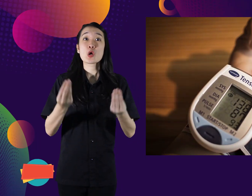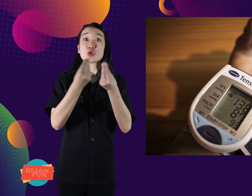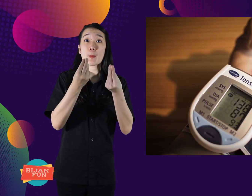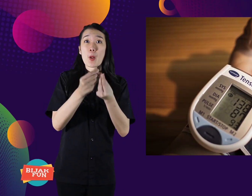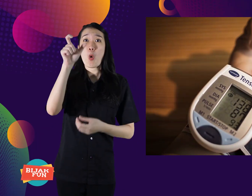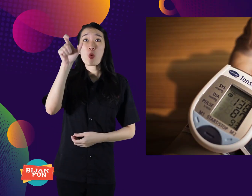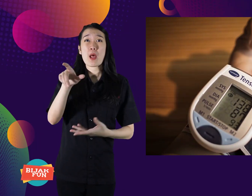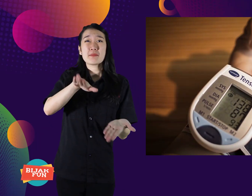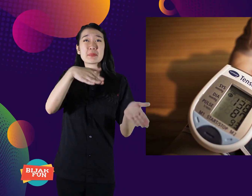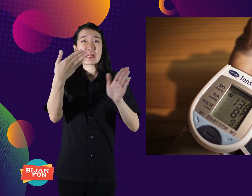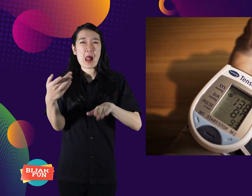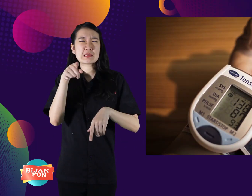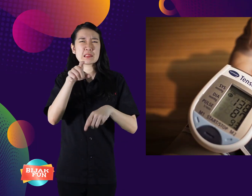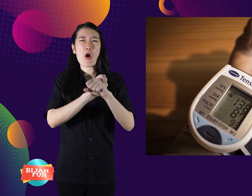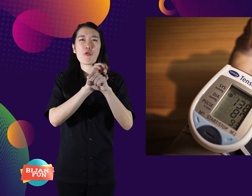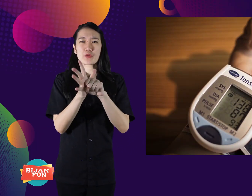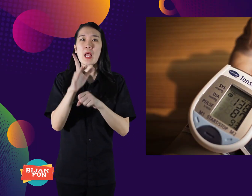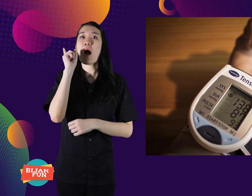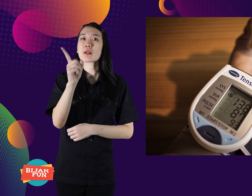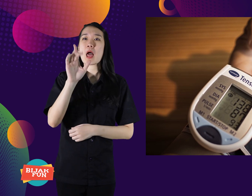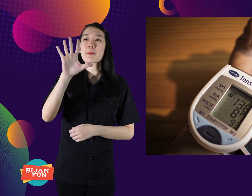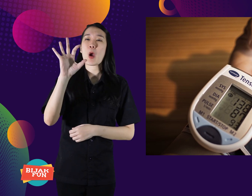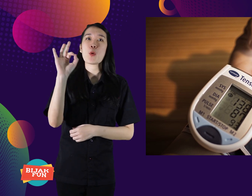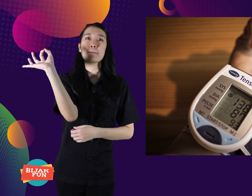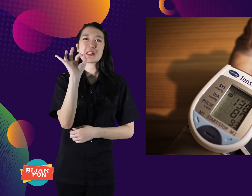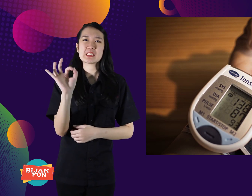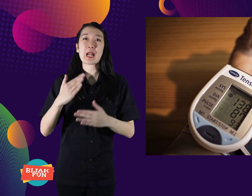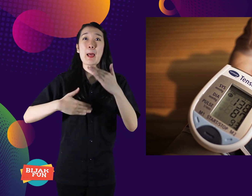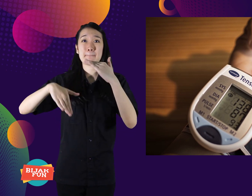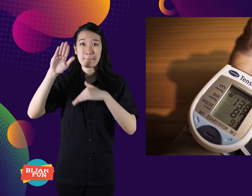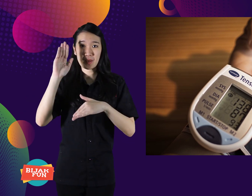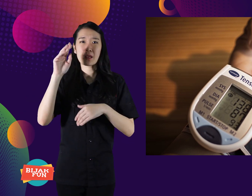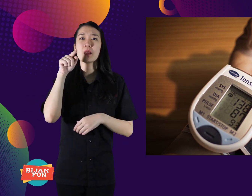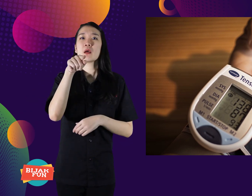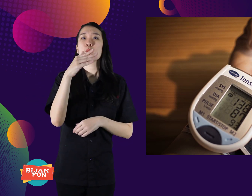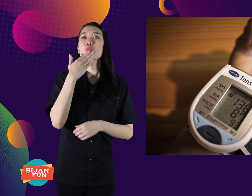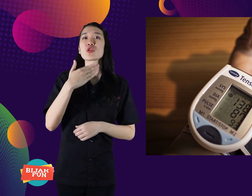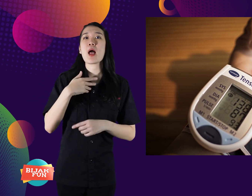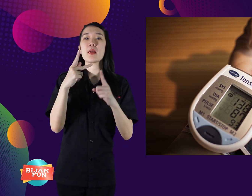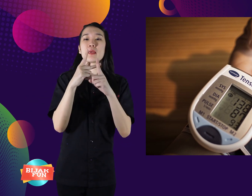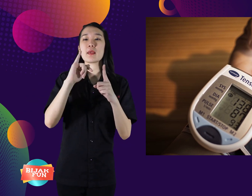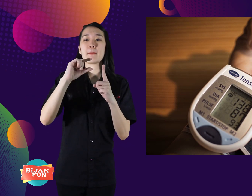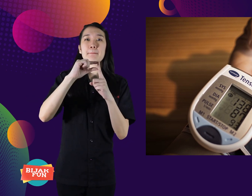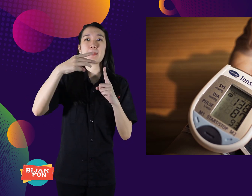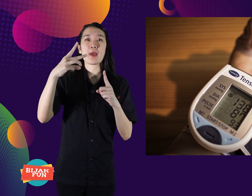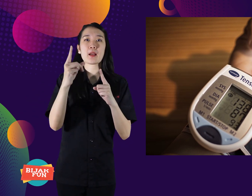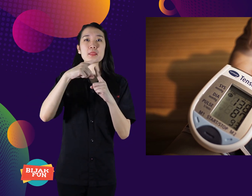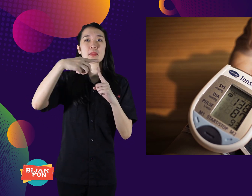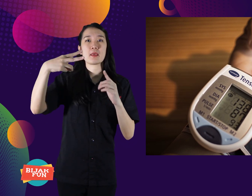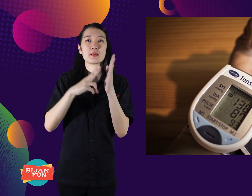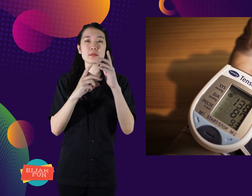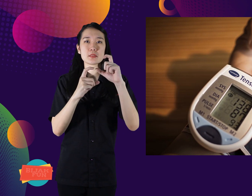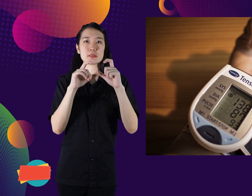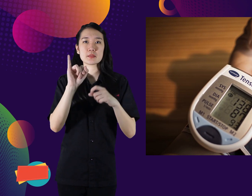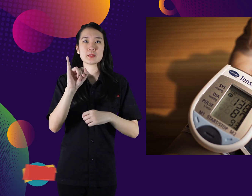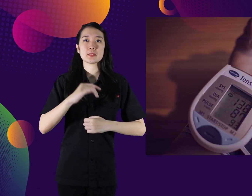Jumlah orang meninggal akibat covid itu ada 50% lebih, ternyata punya hipertensi.